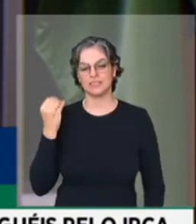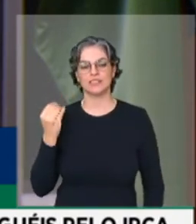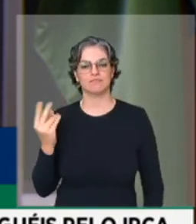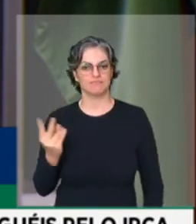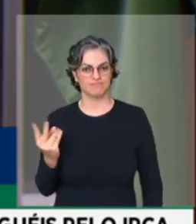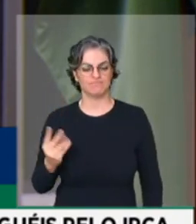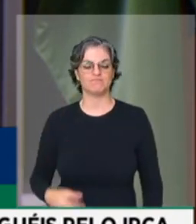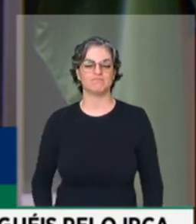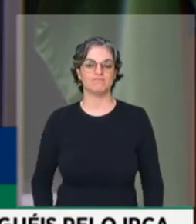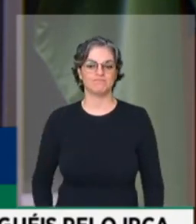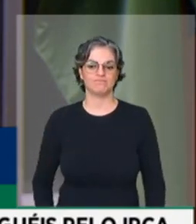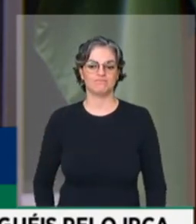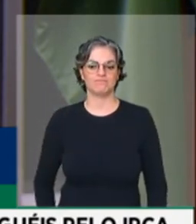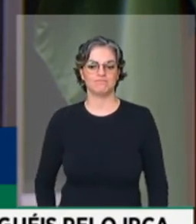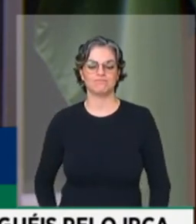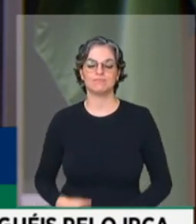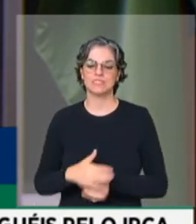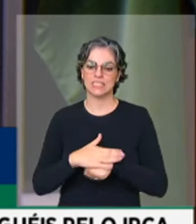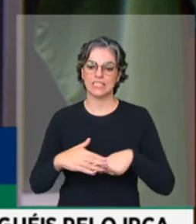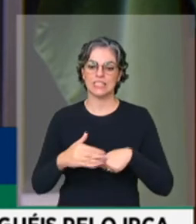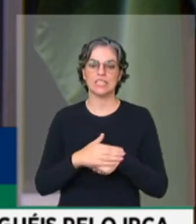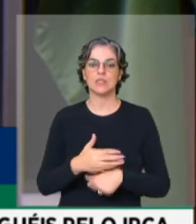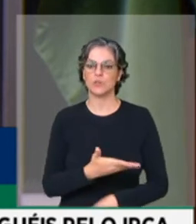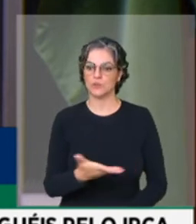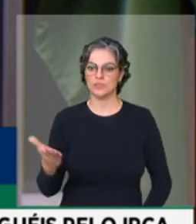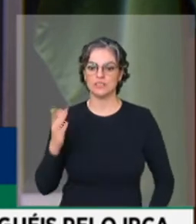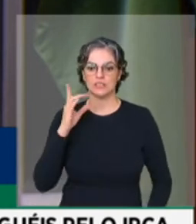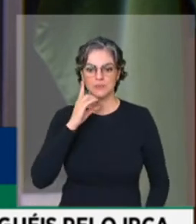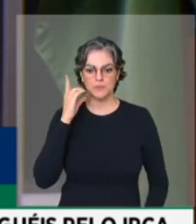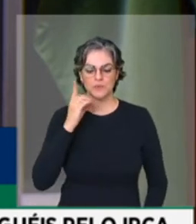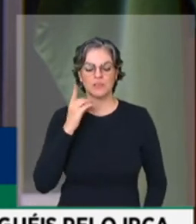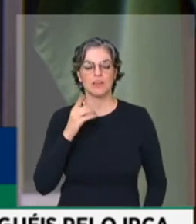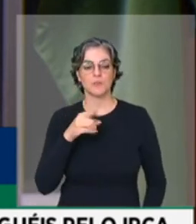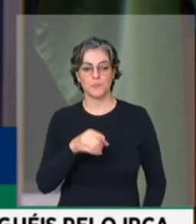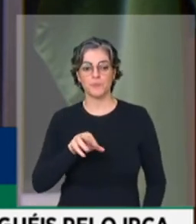ESQUECERA TODO O SEU TRABALHO. QUERIDO DEPUTADO DE BANCADA